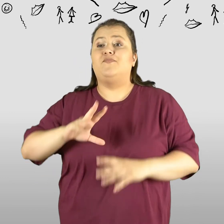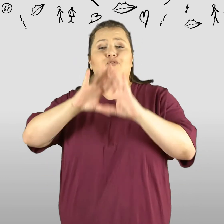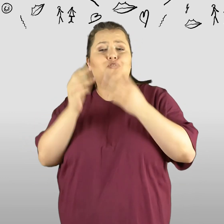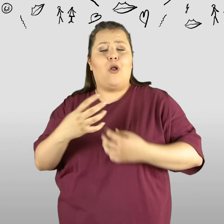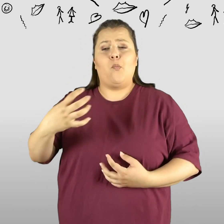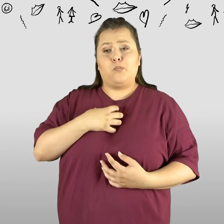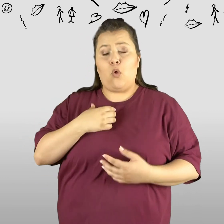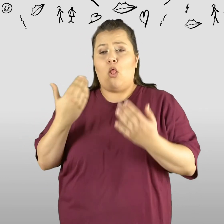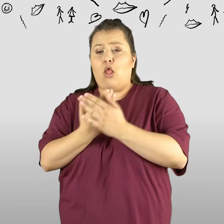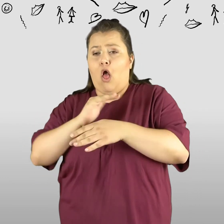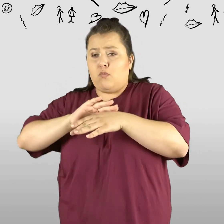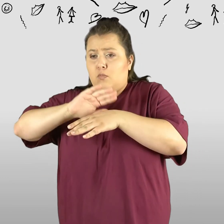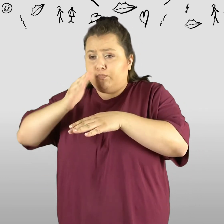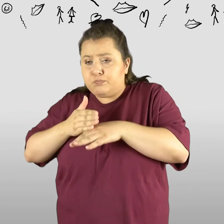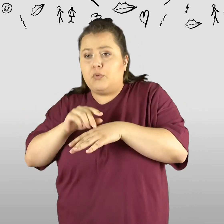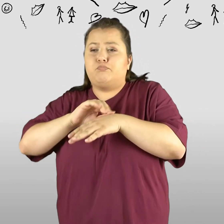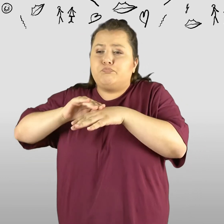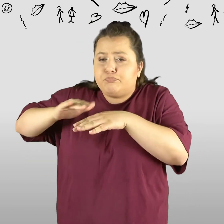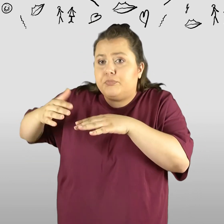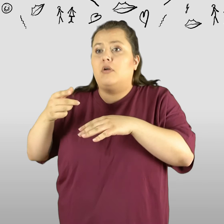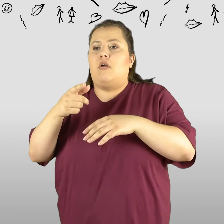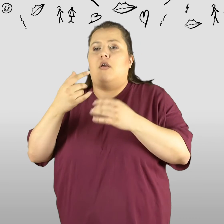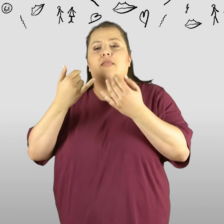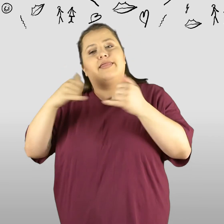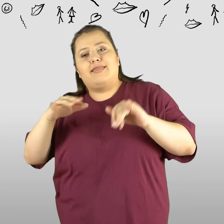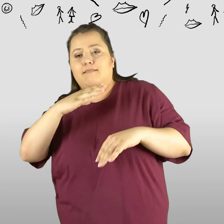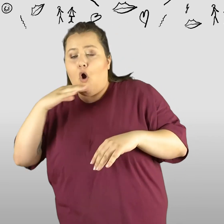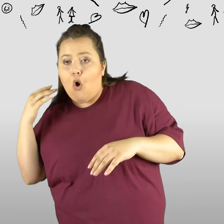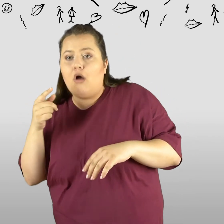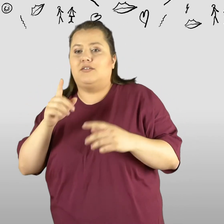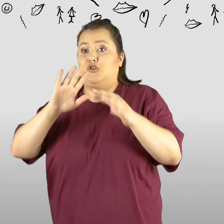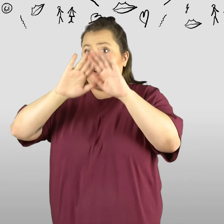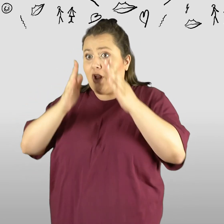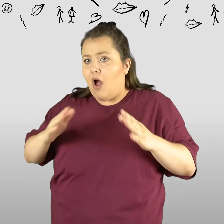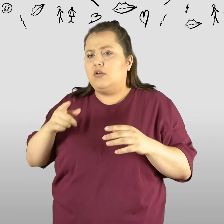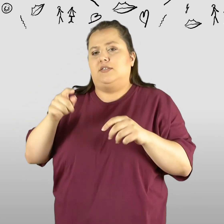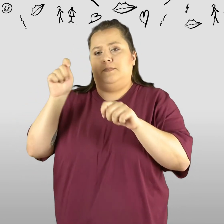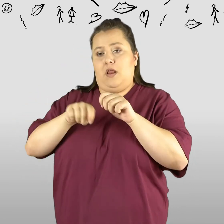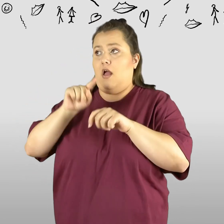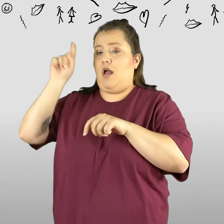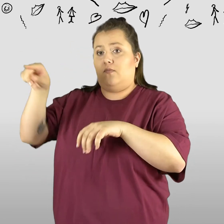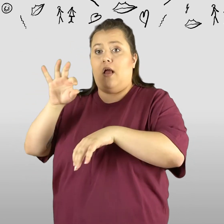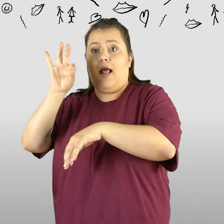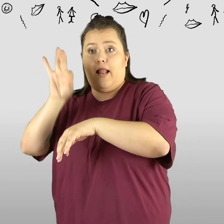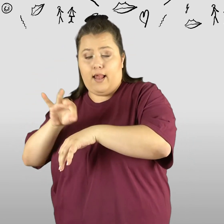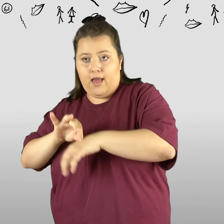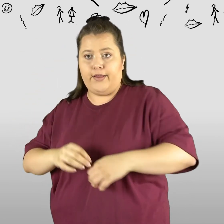Wszystkie bóle, nowe zgrubienia, zmiany koloru, kształtu sprawdzamy u lekarza_rki.